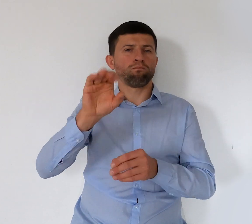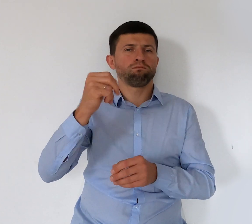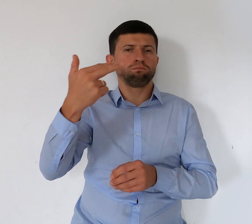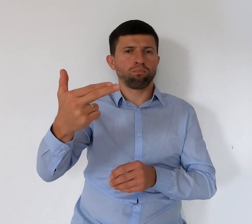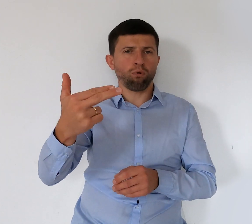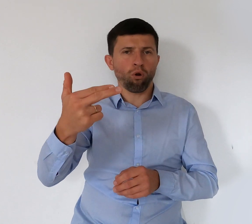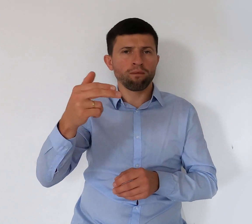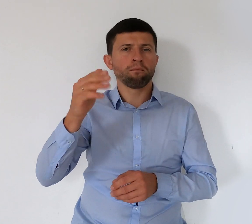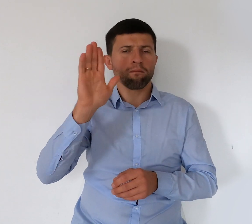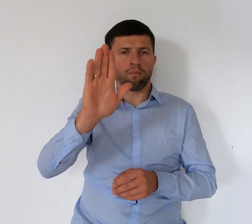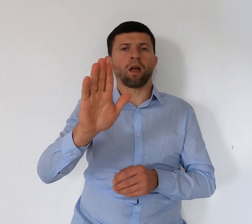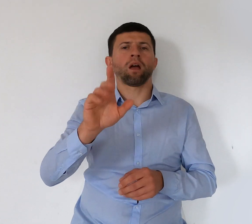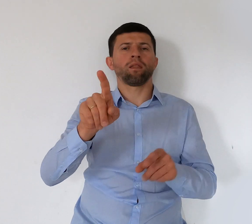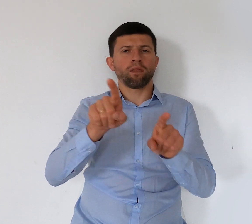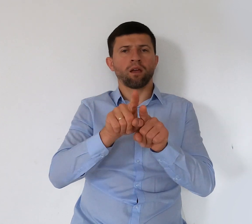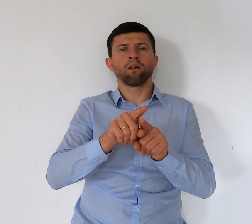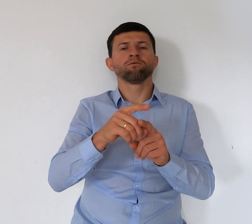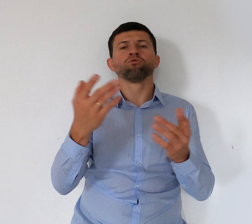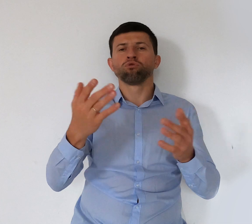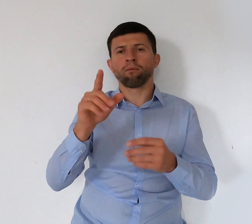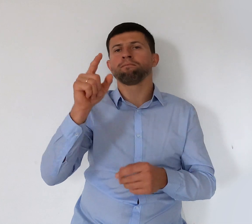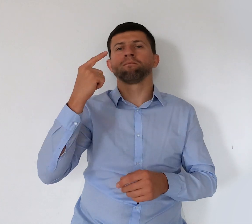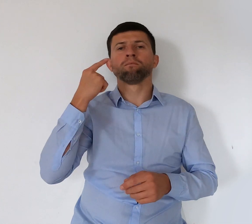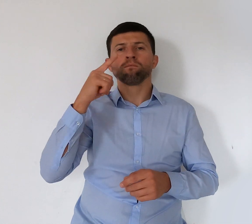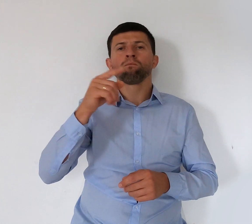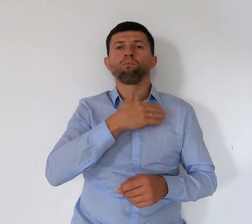Saldo bonu masz na PUE ZUS